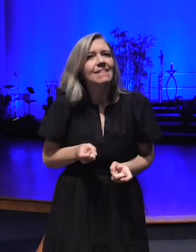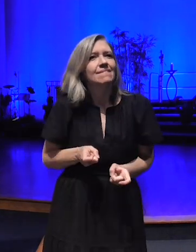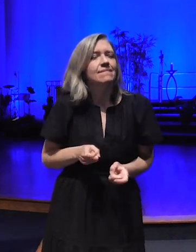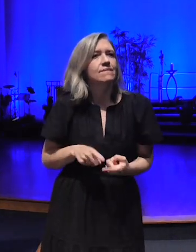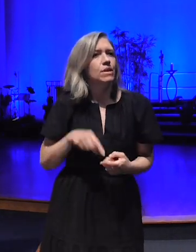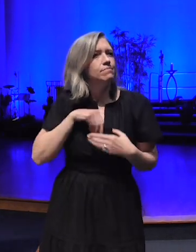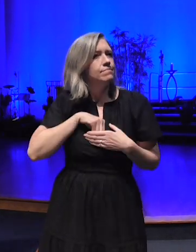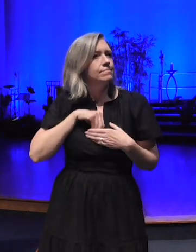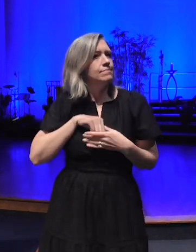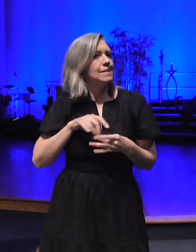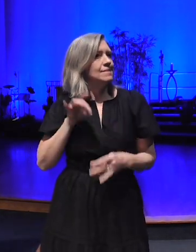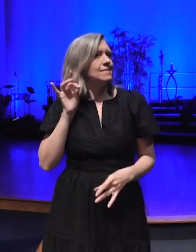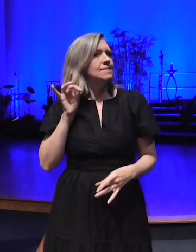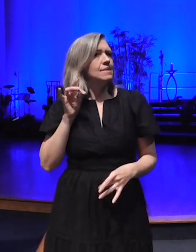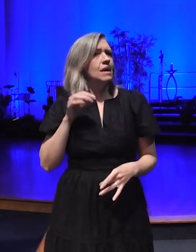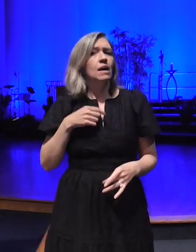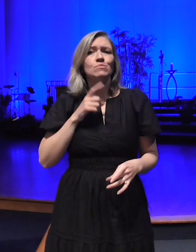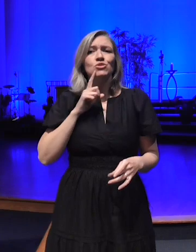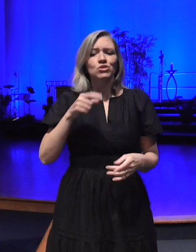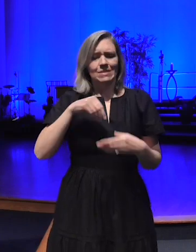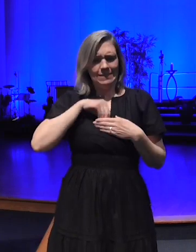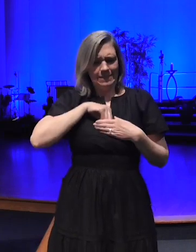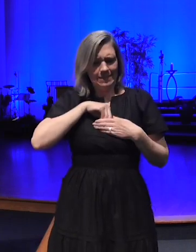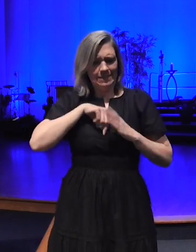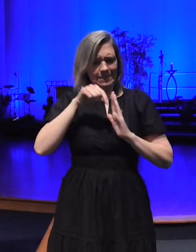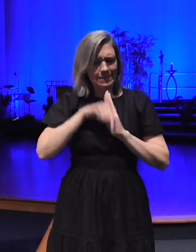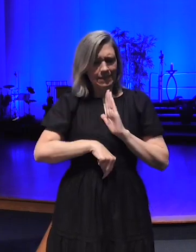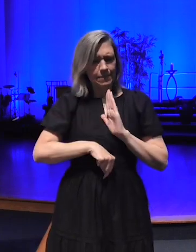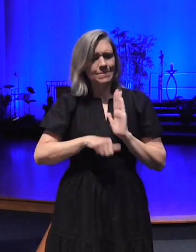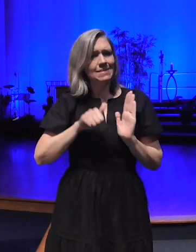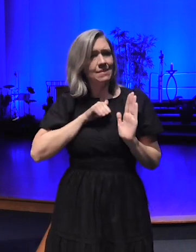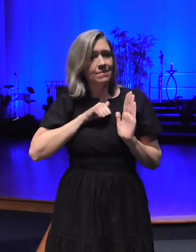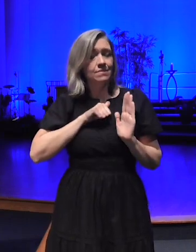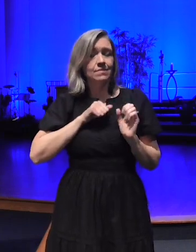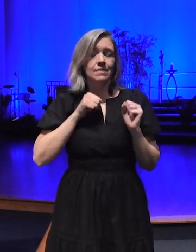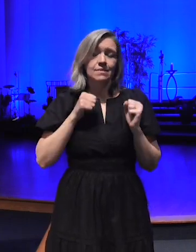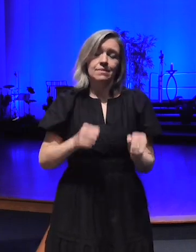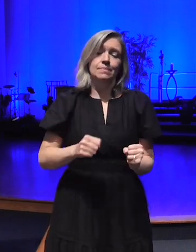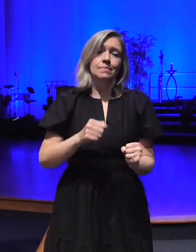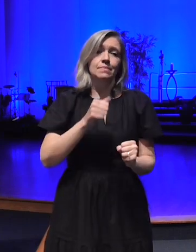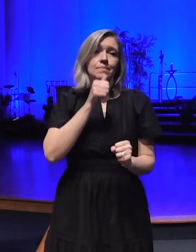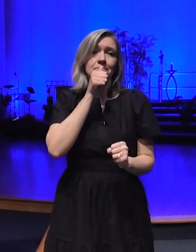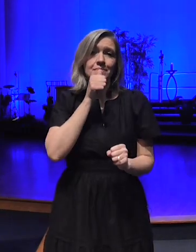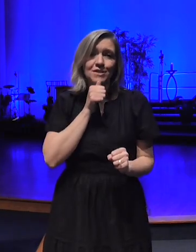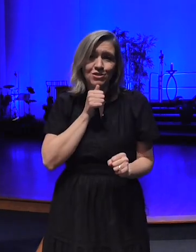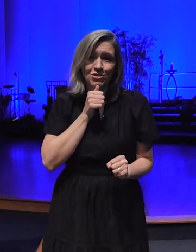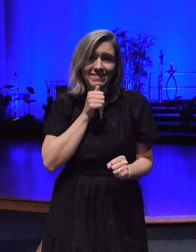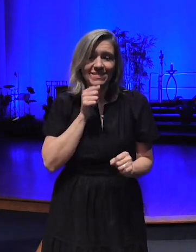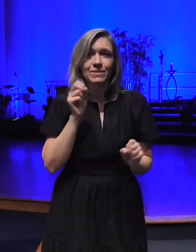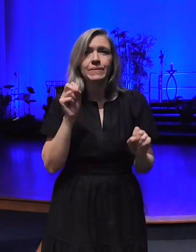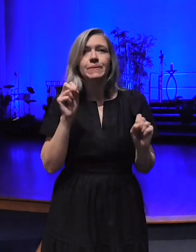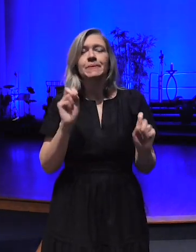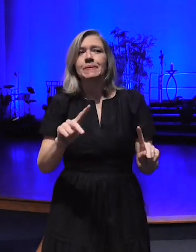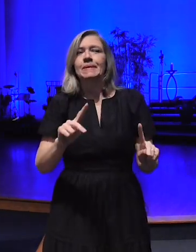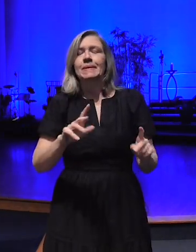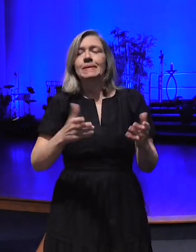de que el Ser Profundo en nosotros, gracias a Dios, es bastante paciente y dice: bueno, tal vez la próxima